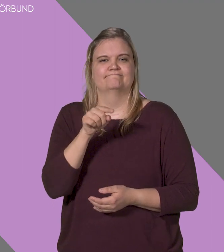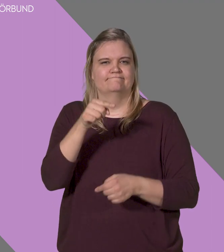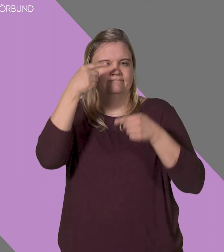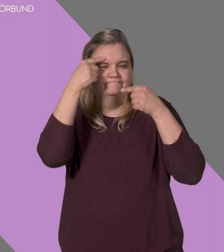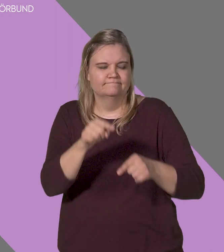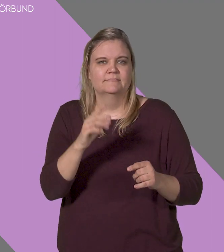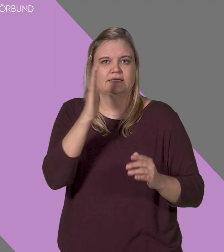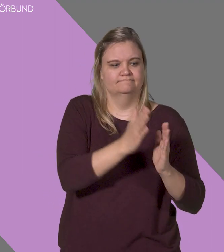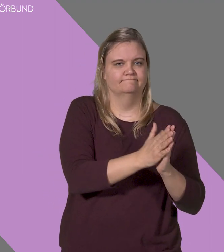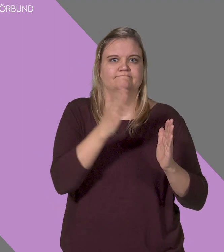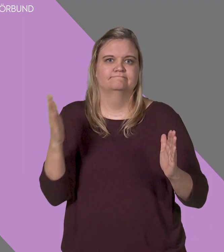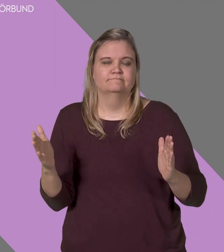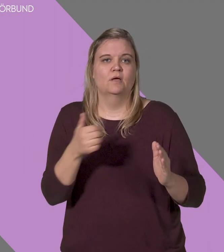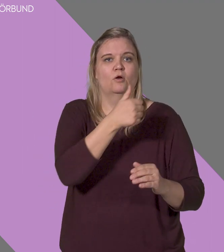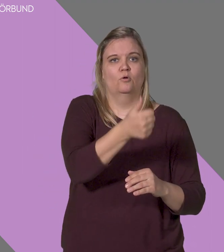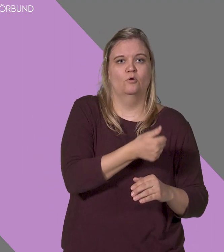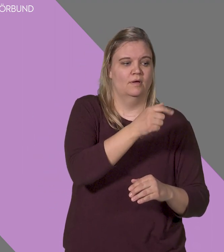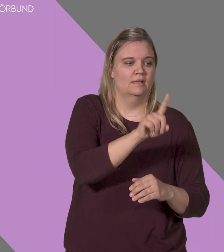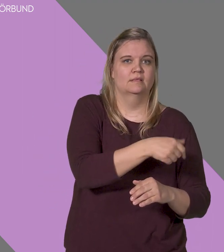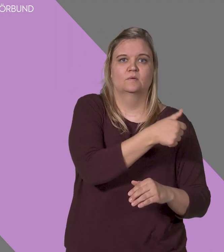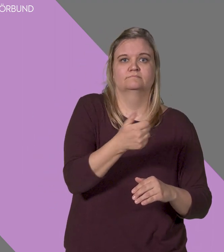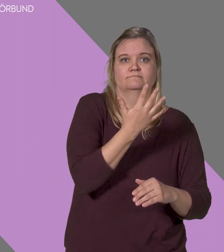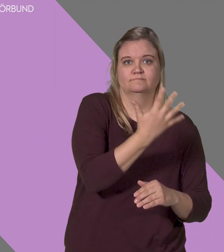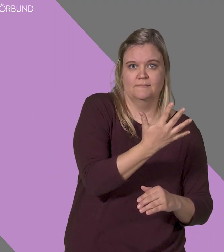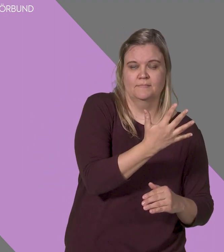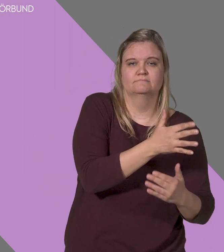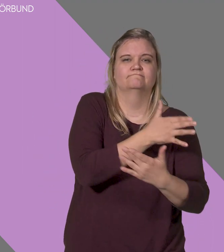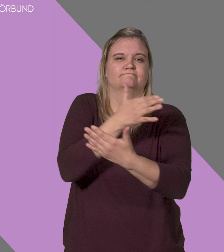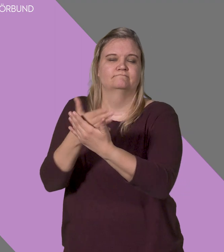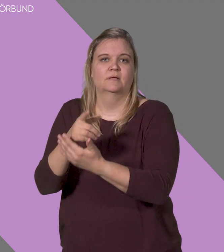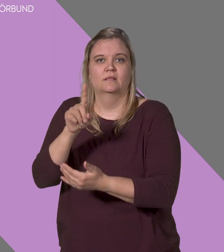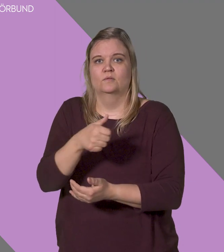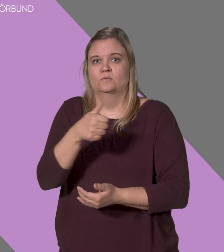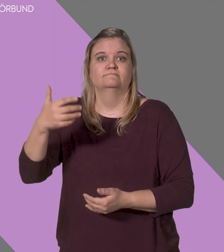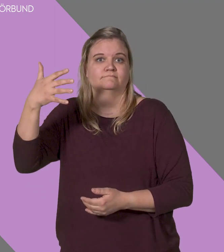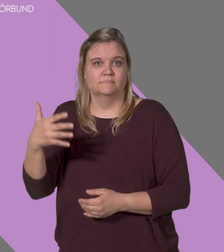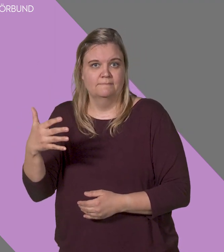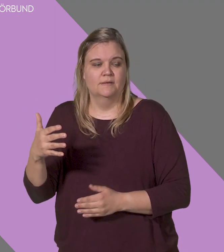Den omfattar perioden mellan 1905 och 1950.